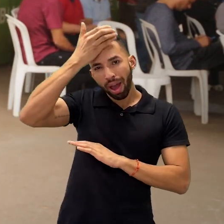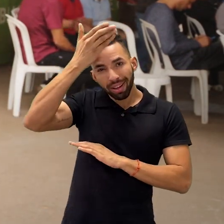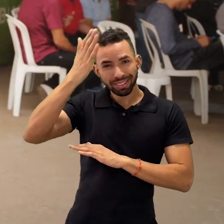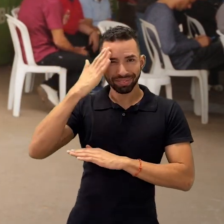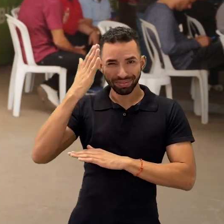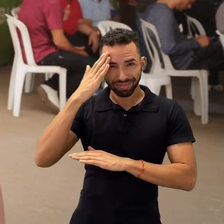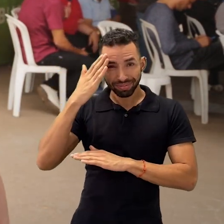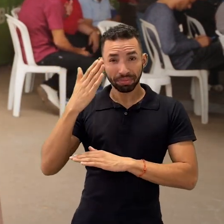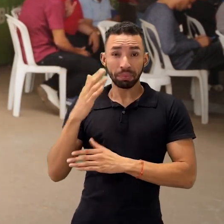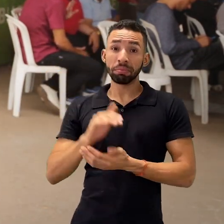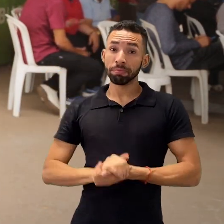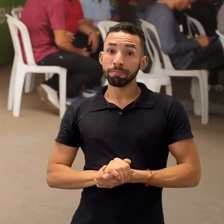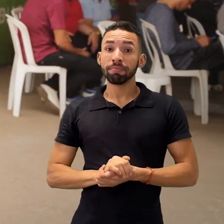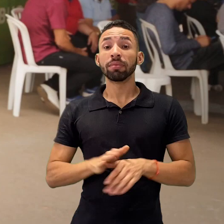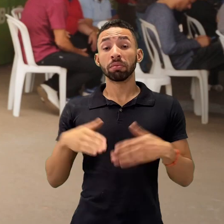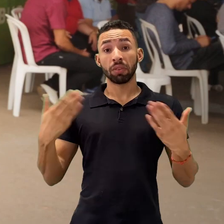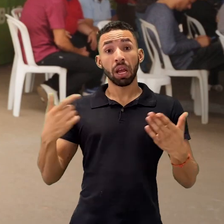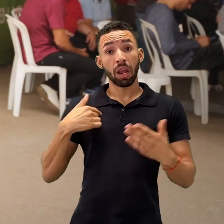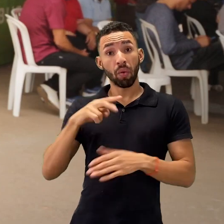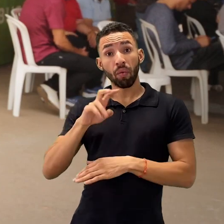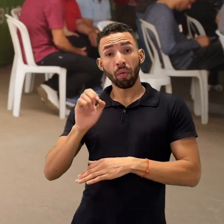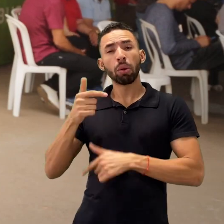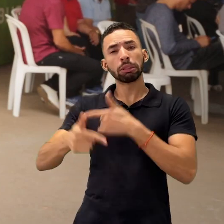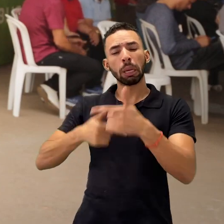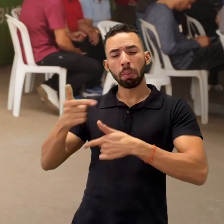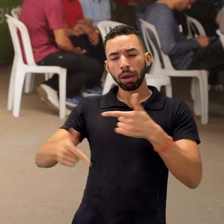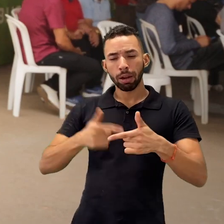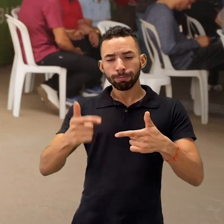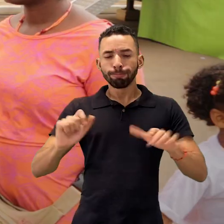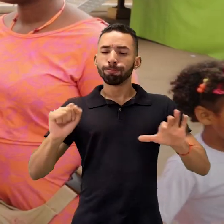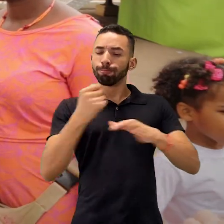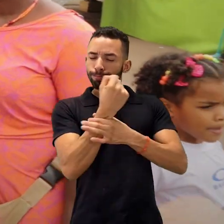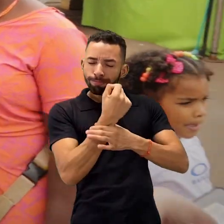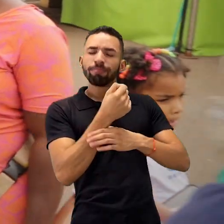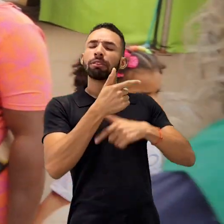e eu vou trabalhar como uma técnica e enfermagem.